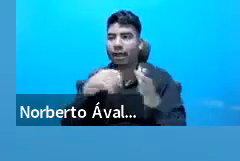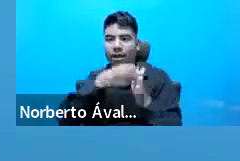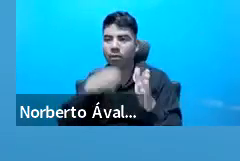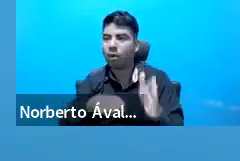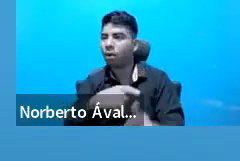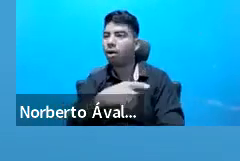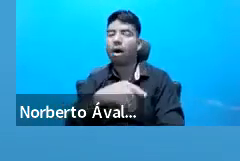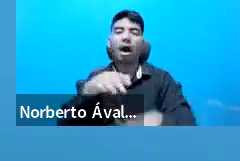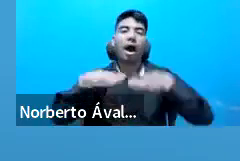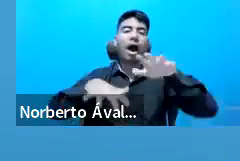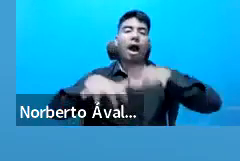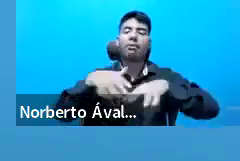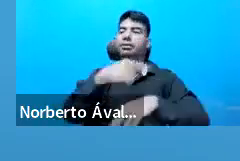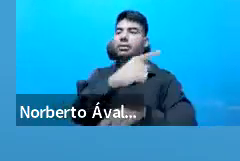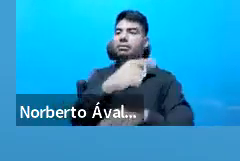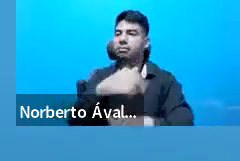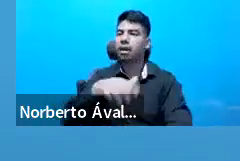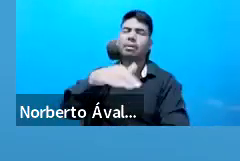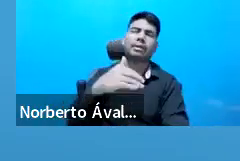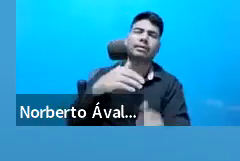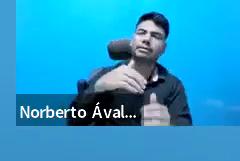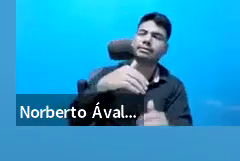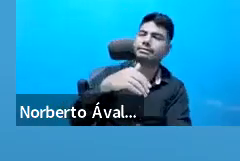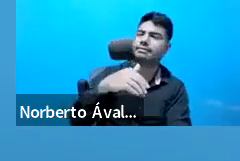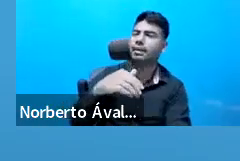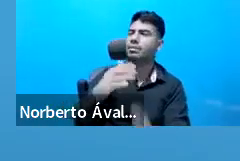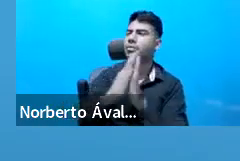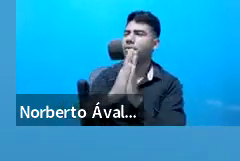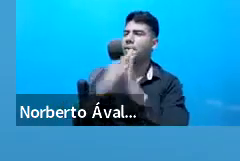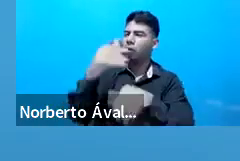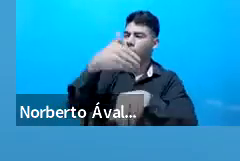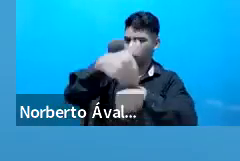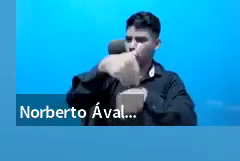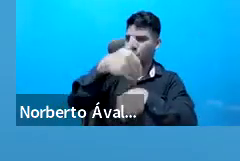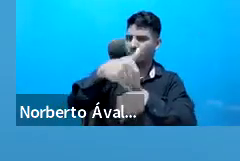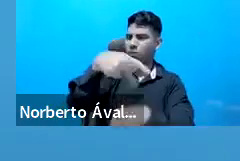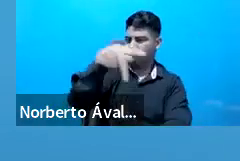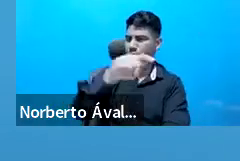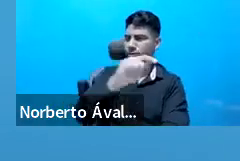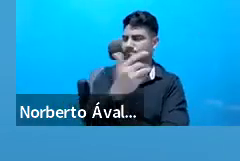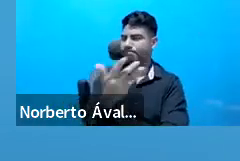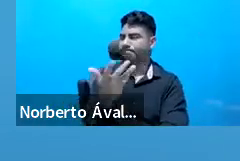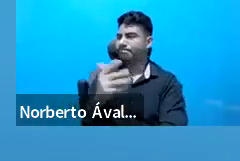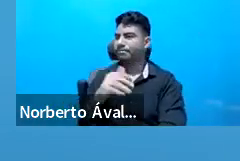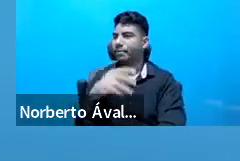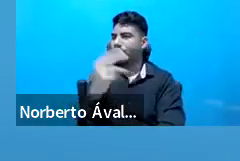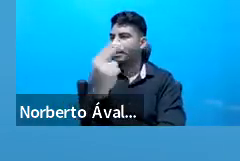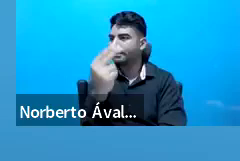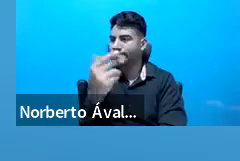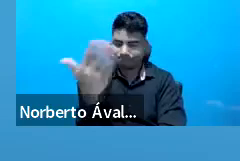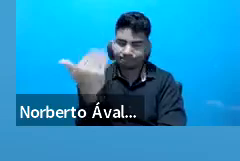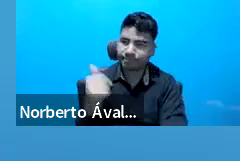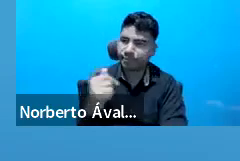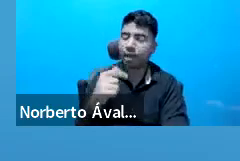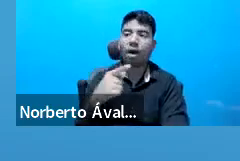es tu número Y déjamelo marco amelo Marco para saber cuál es, o sea, muchas veces se o sea, muchas veces se aprenden el teléfono en cómo lo huele en cómo lo voy marcando , aunque no